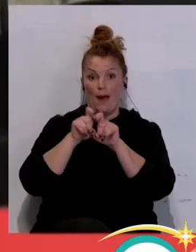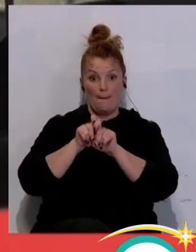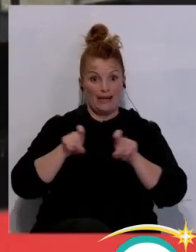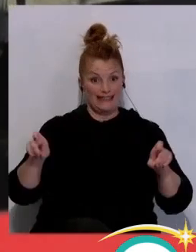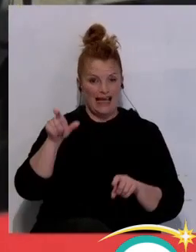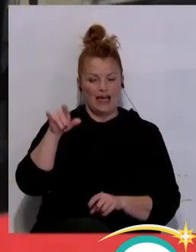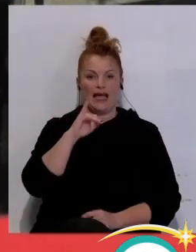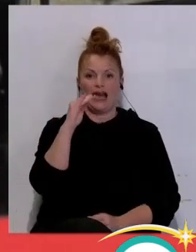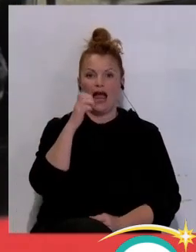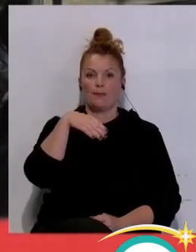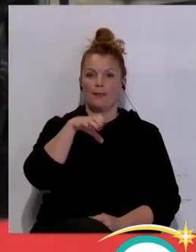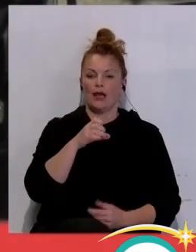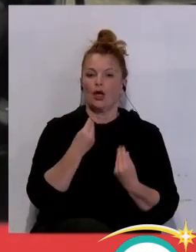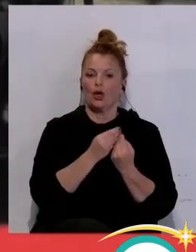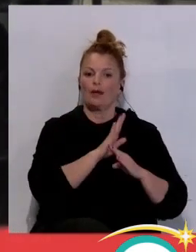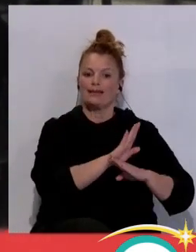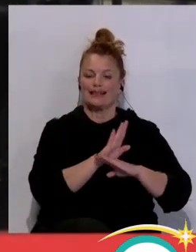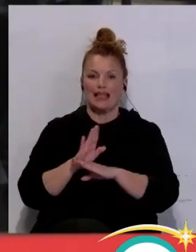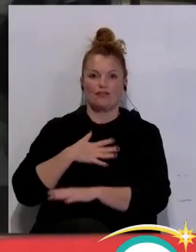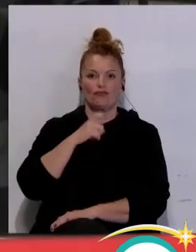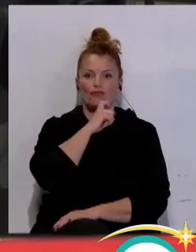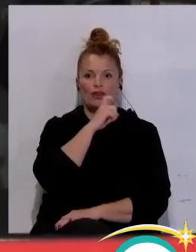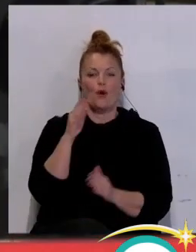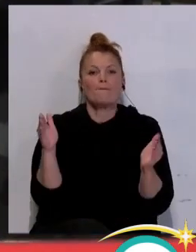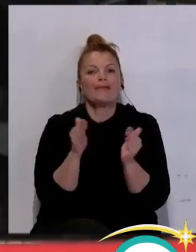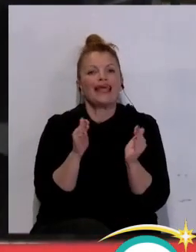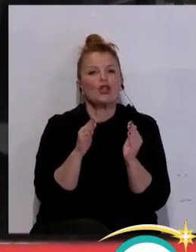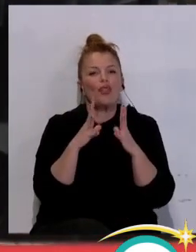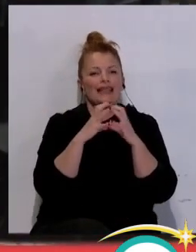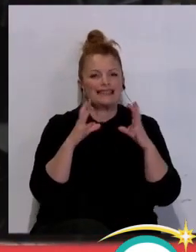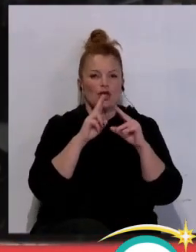Jaime Ruiz junto con los representantes de la fundación pequeño deseo y del centro tierra de